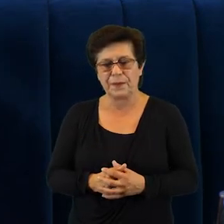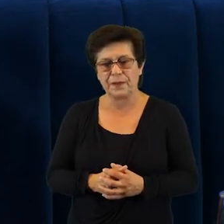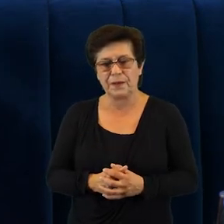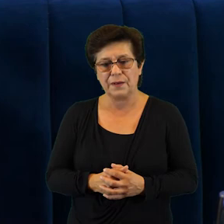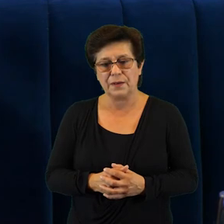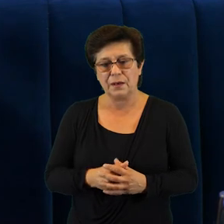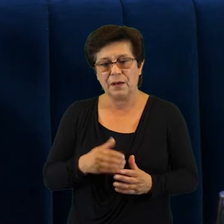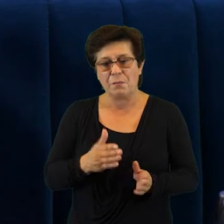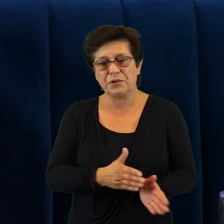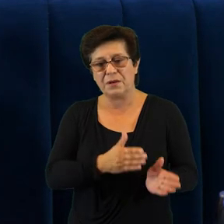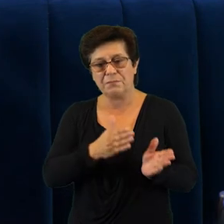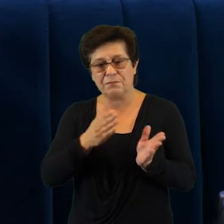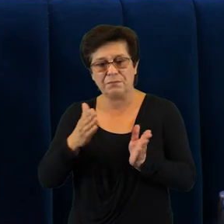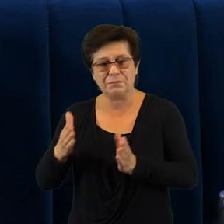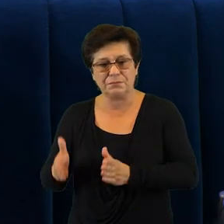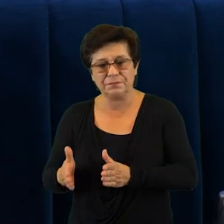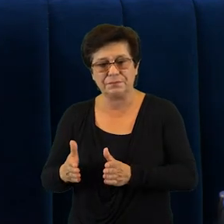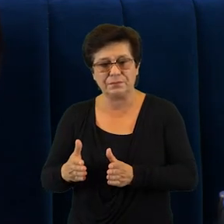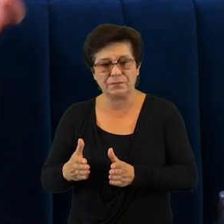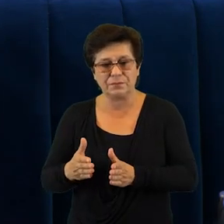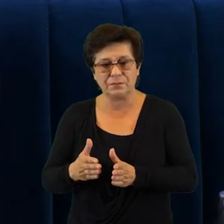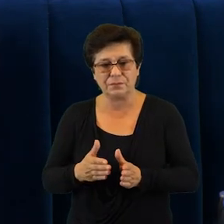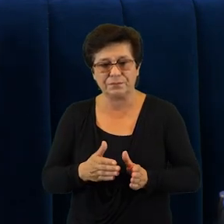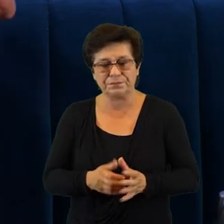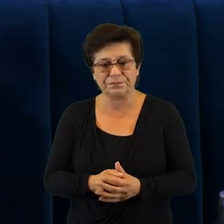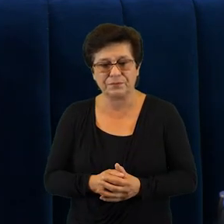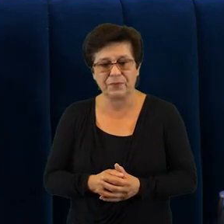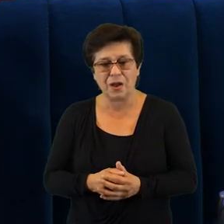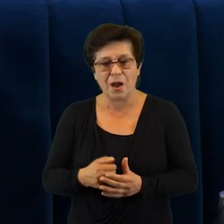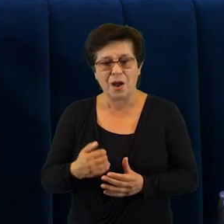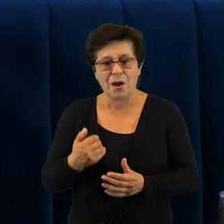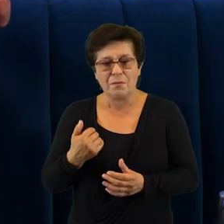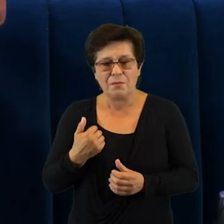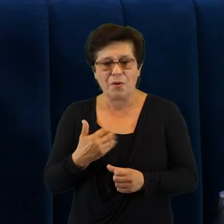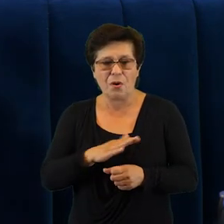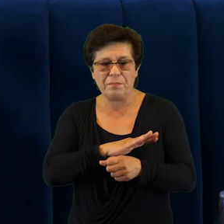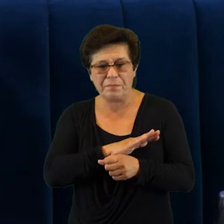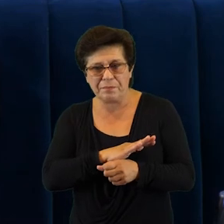a później rewii, tak się to nazywało, ale one nadal były pełne takiego inteligenckiego dowcipu